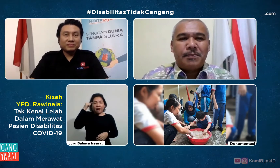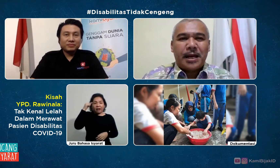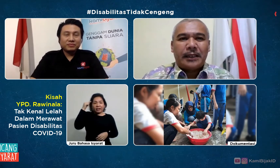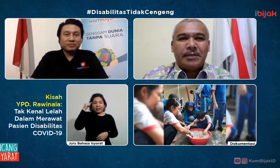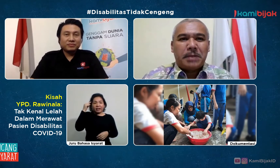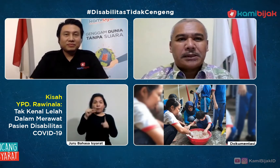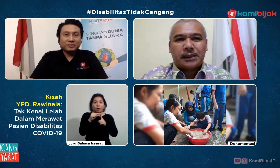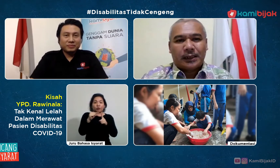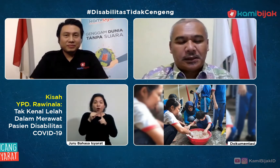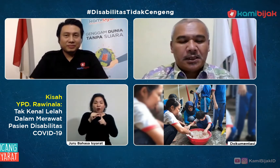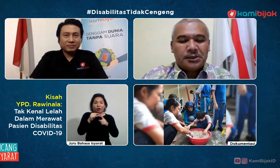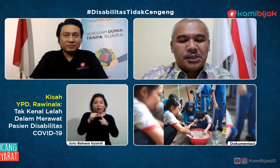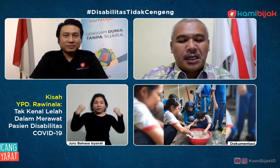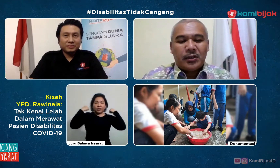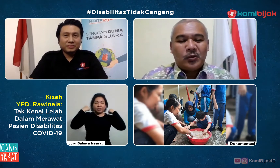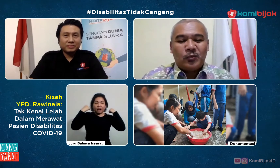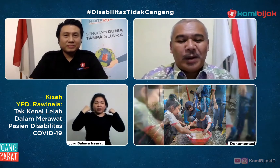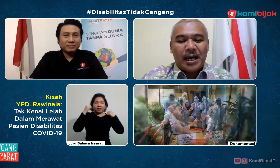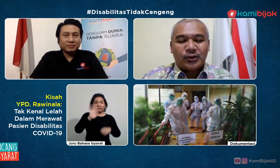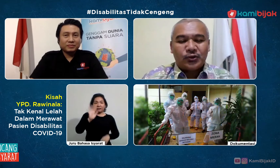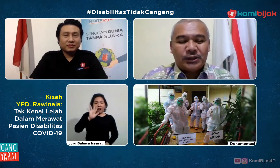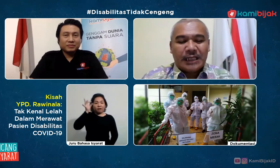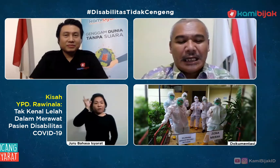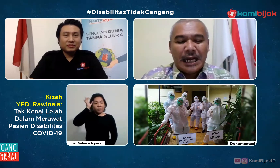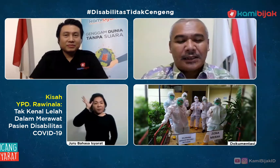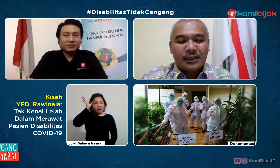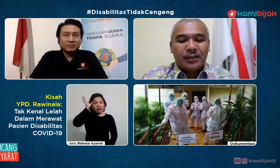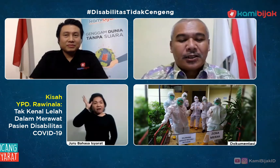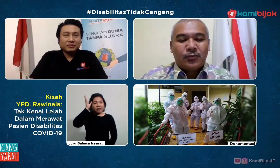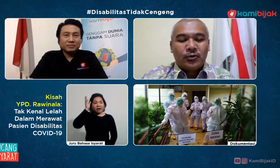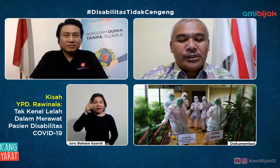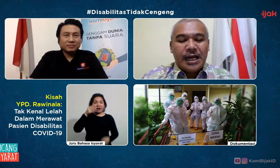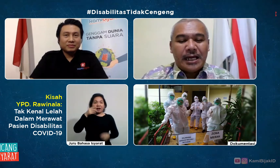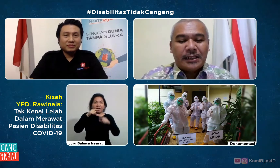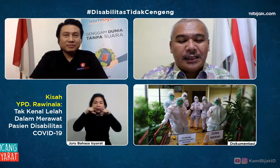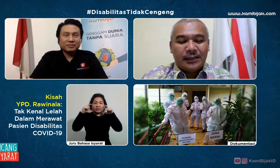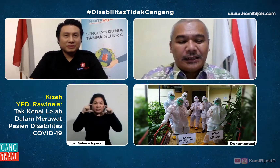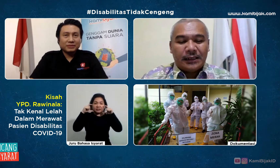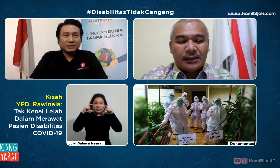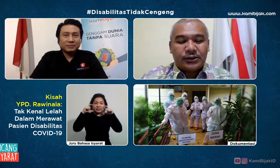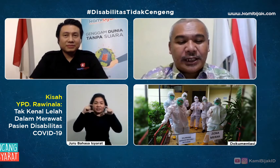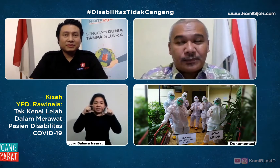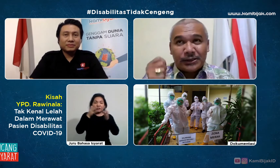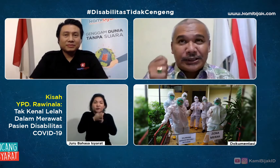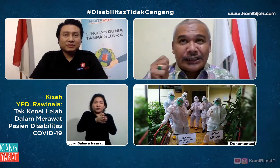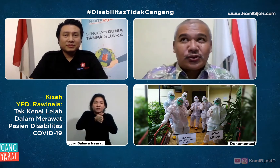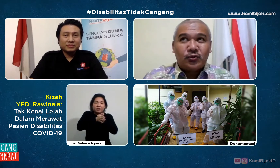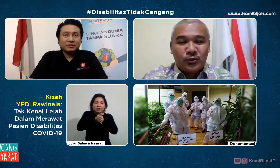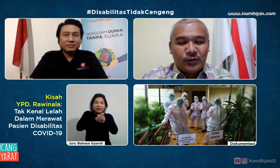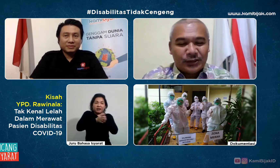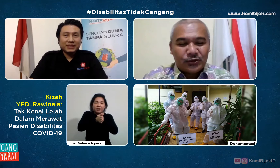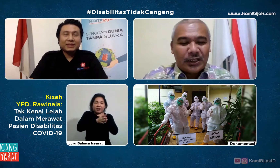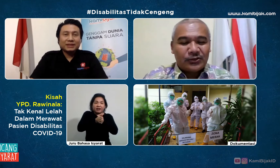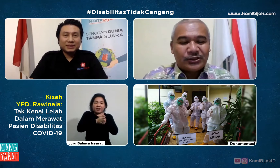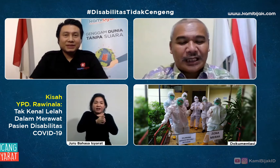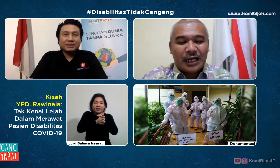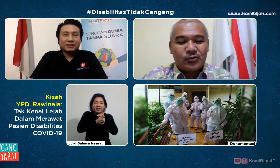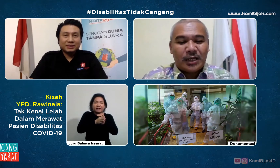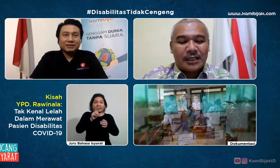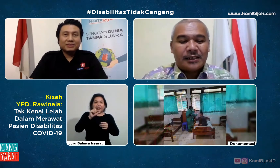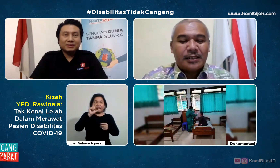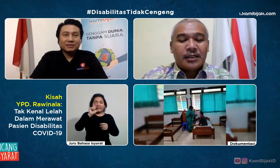yang namanya pabrik masker Jangan lupa cuci tangan kemudian pengecekan suhu ini juga harus kita lakukan